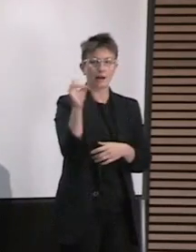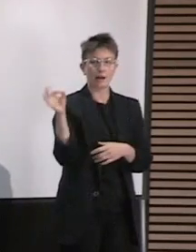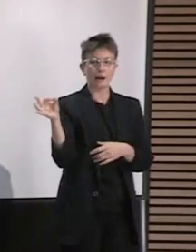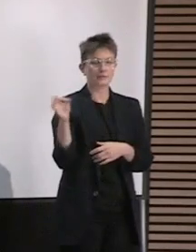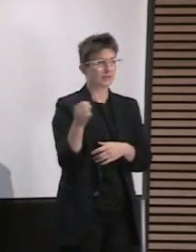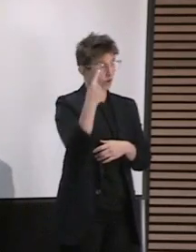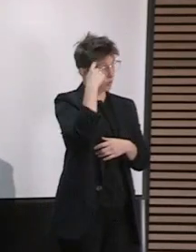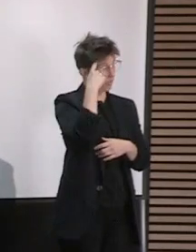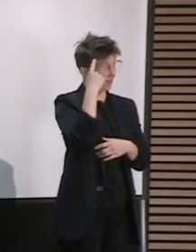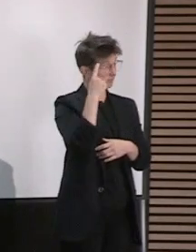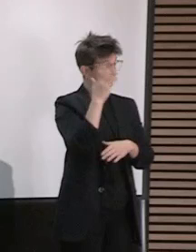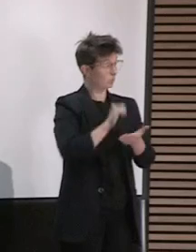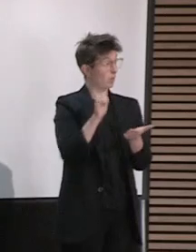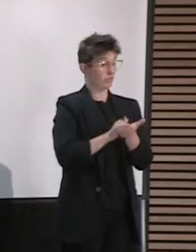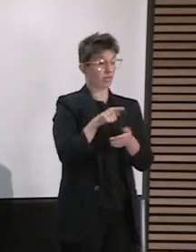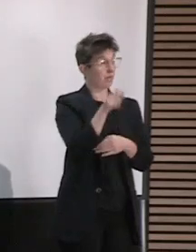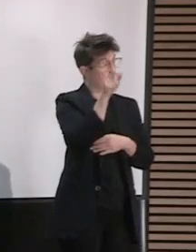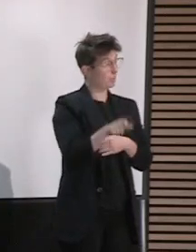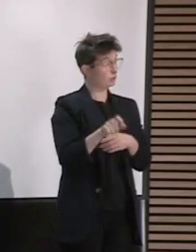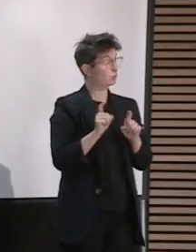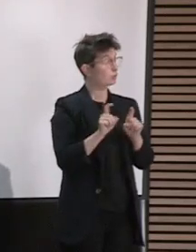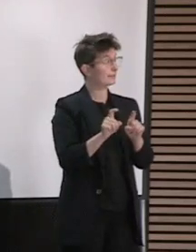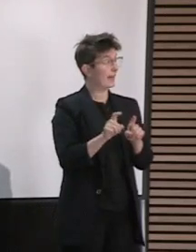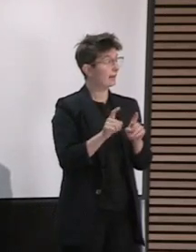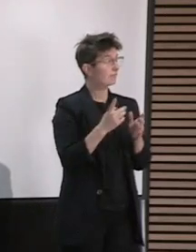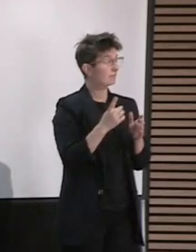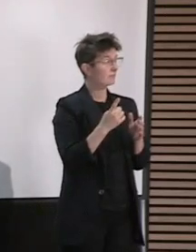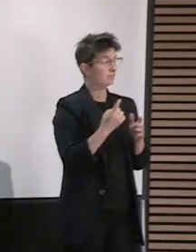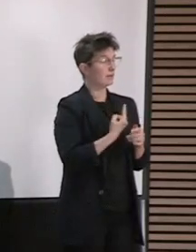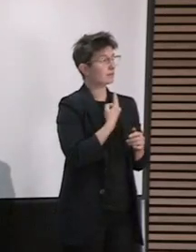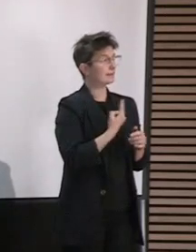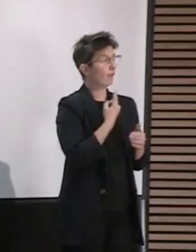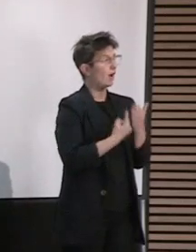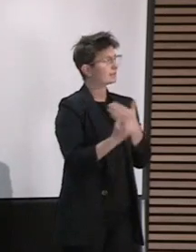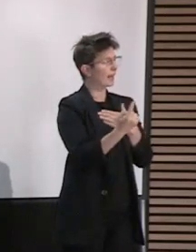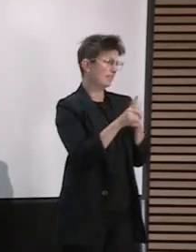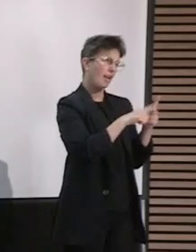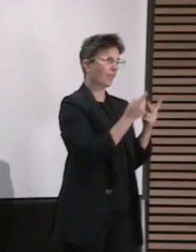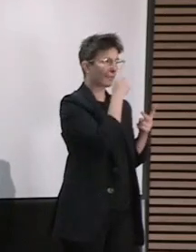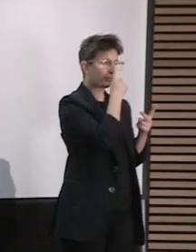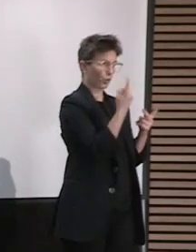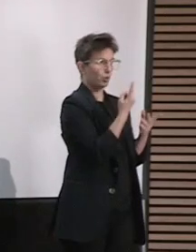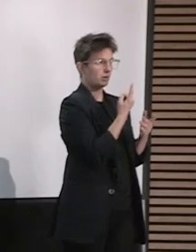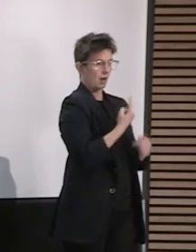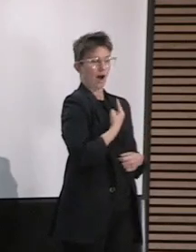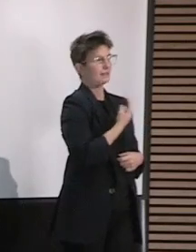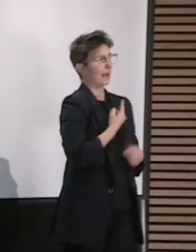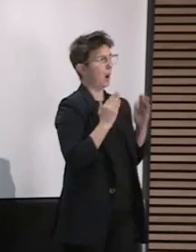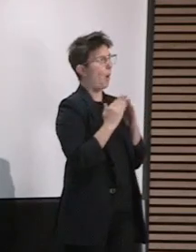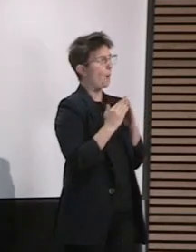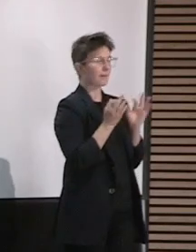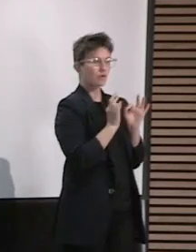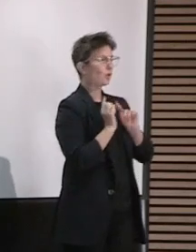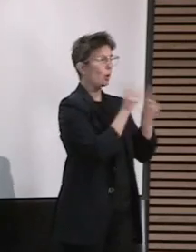he mate hou ranei, kei hea te